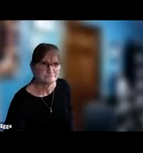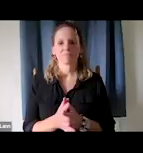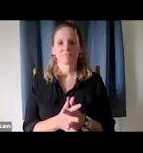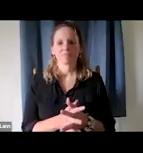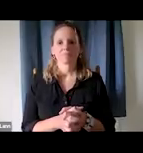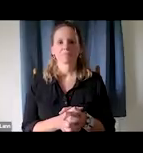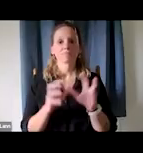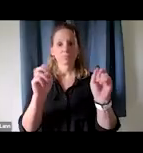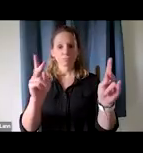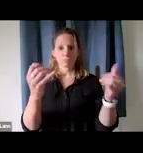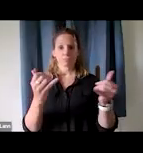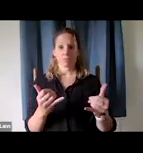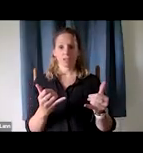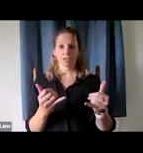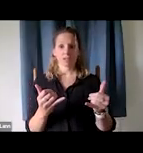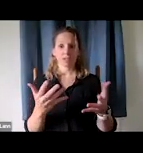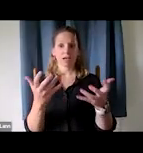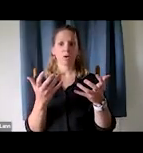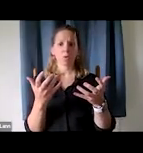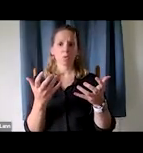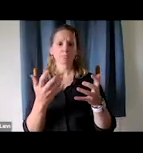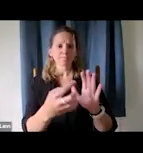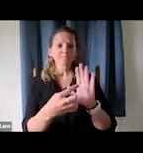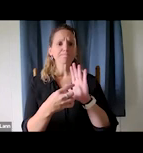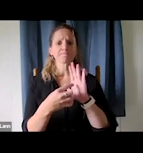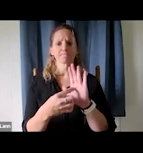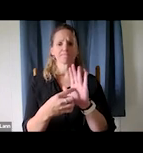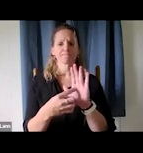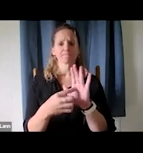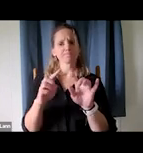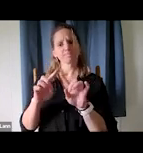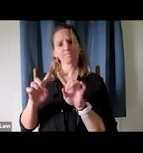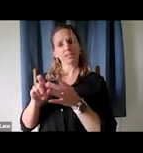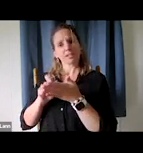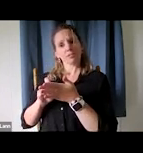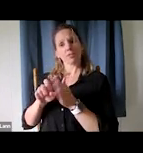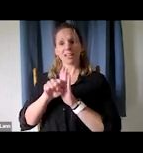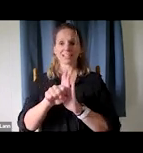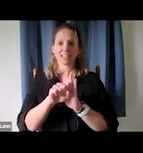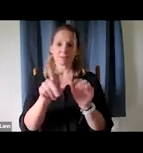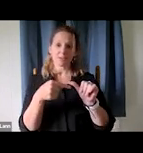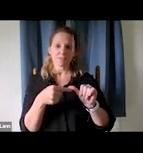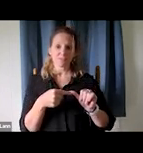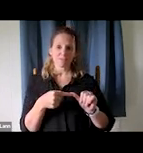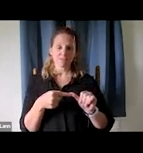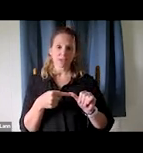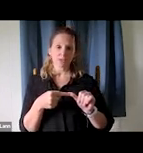Muy bien, ahora quiero presentar un par de muestras de redacción del informe. La primera muestras de redacción